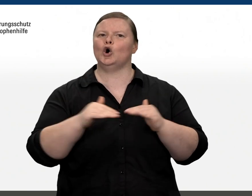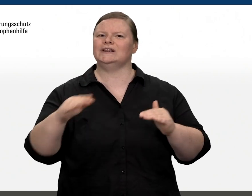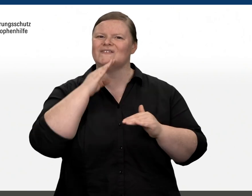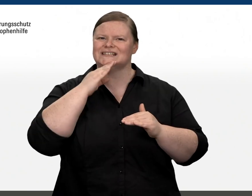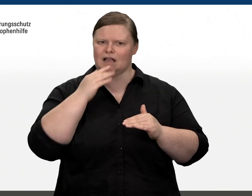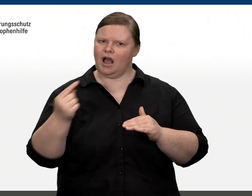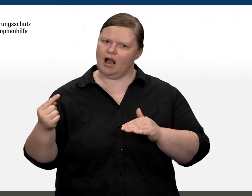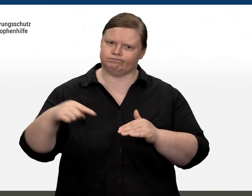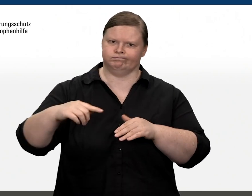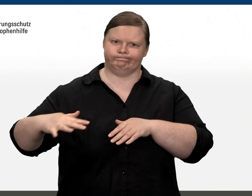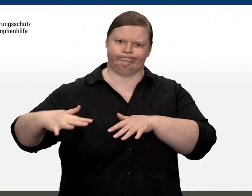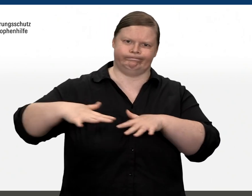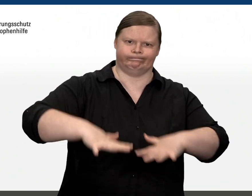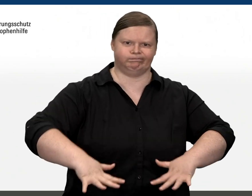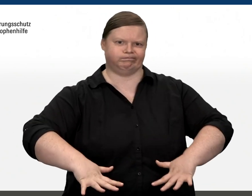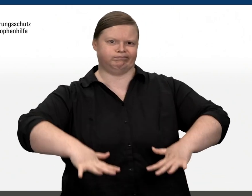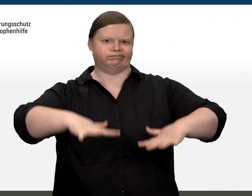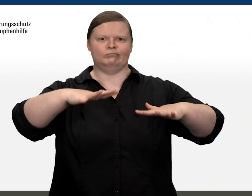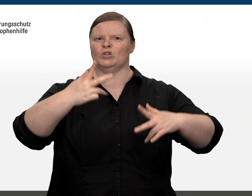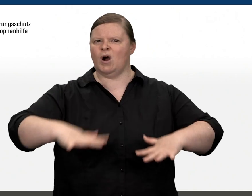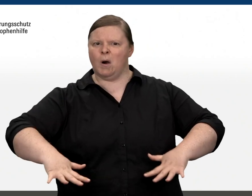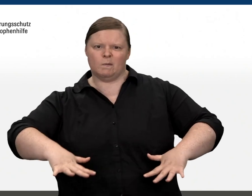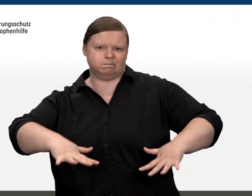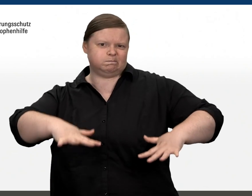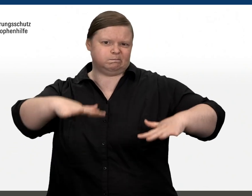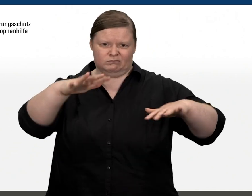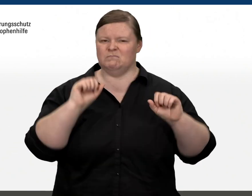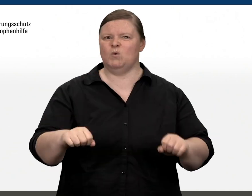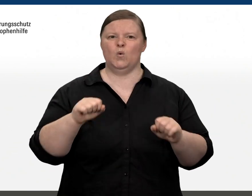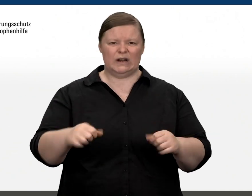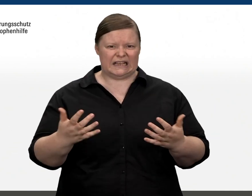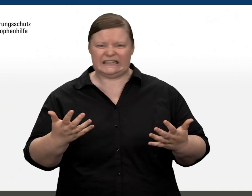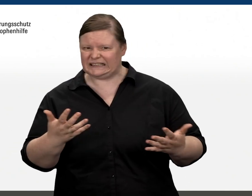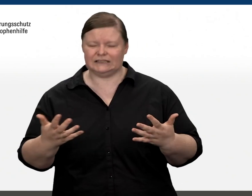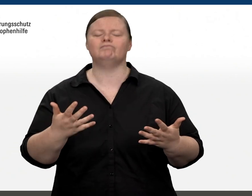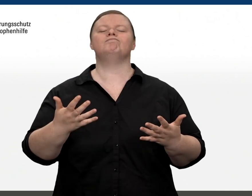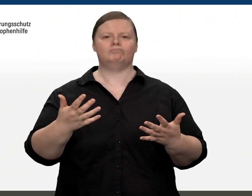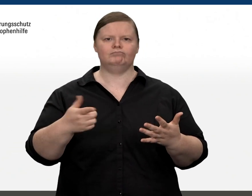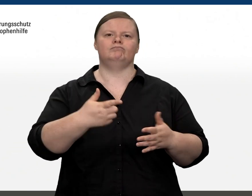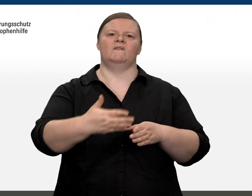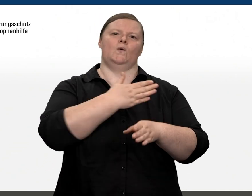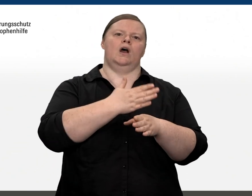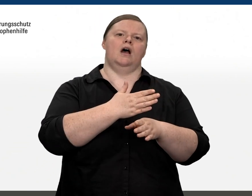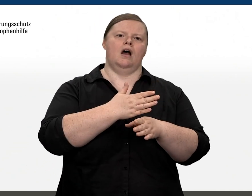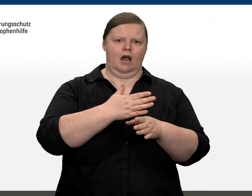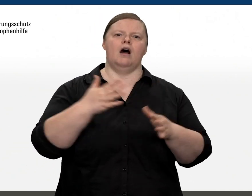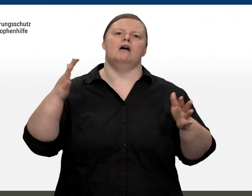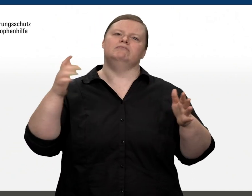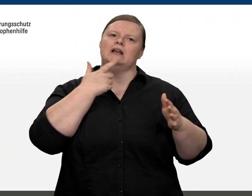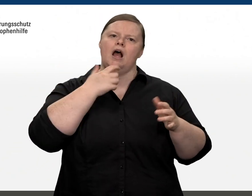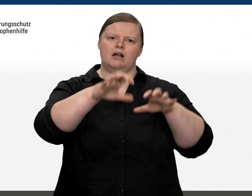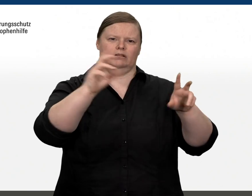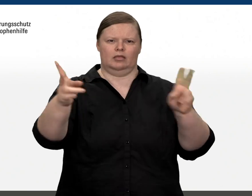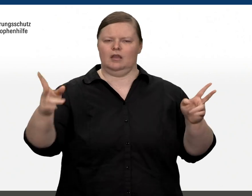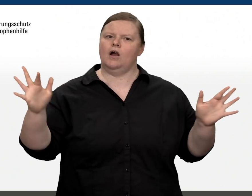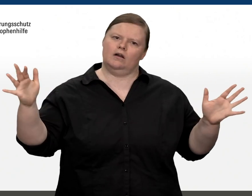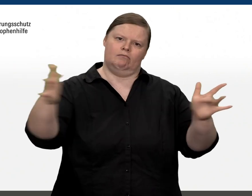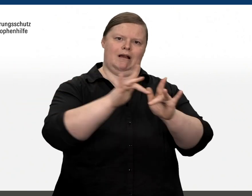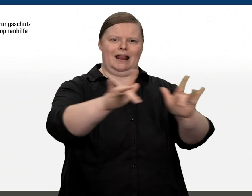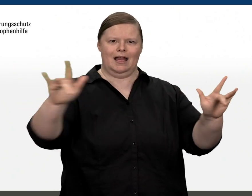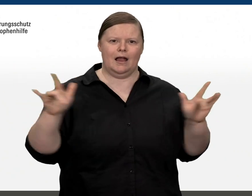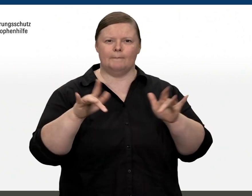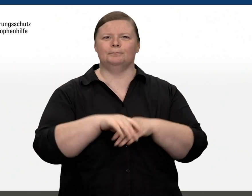in die Grundwasser eindringen kann oder die volllaufen können, aus.